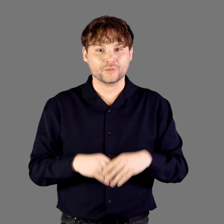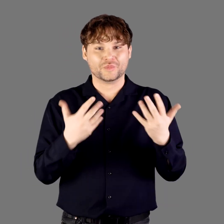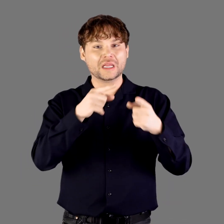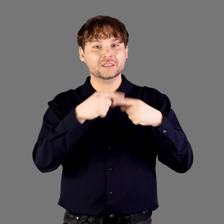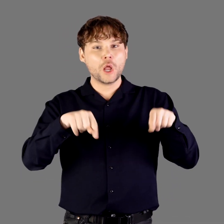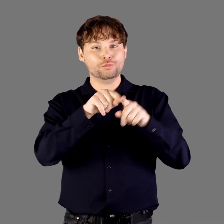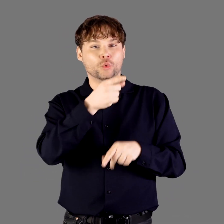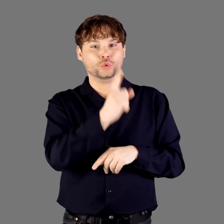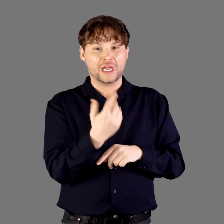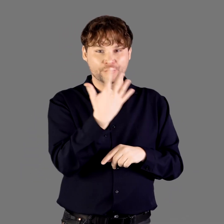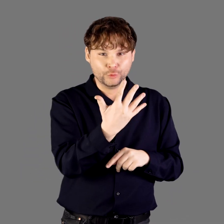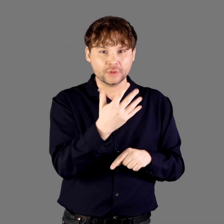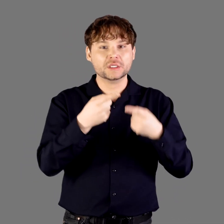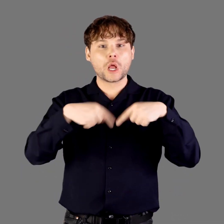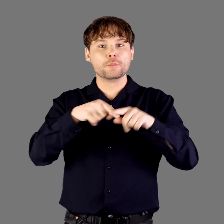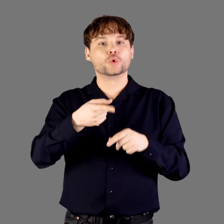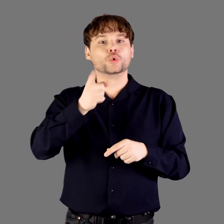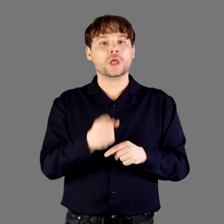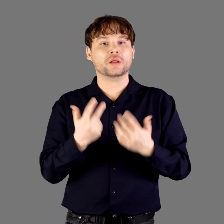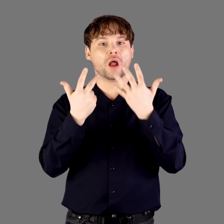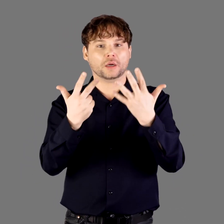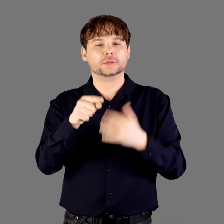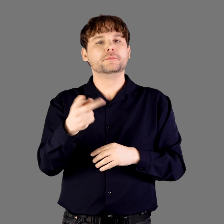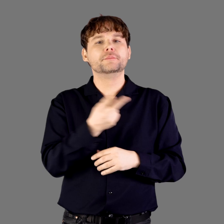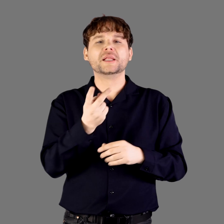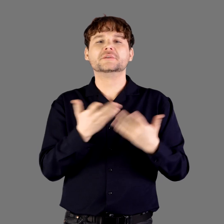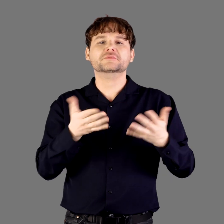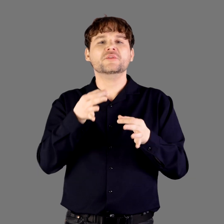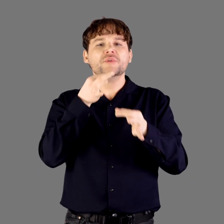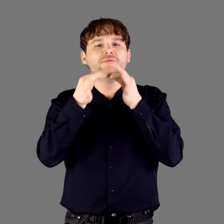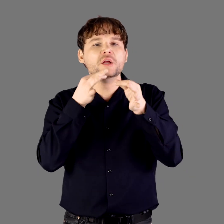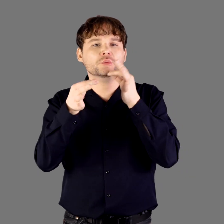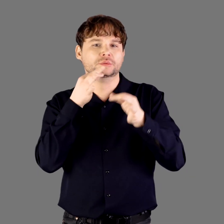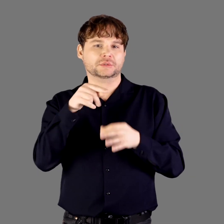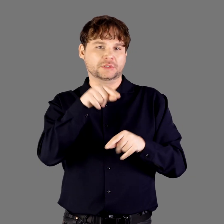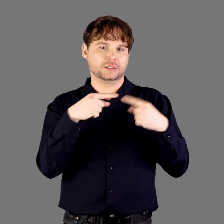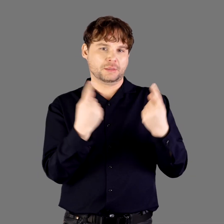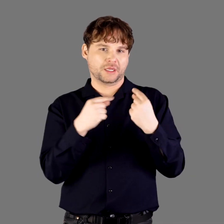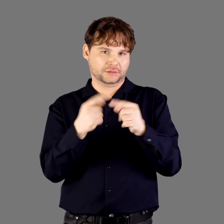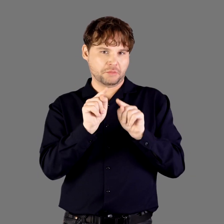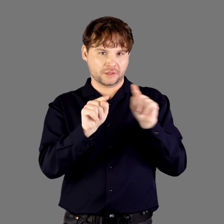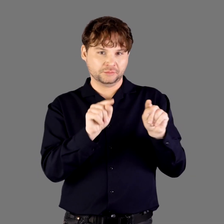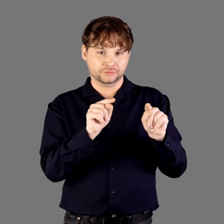Die Räume 105 und 108 waren Vernehmungszimmer.